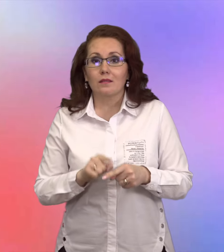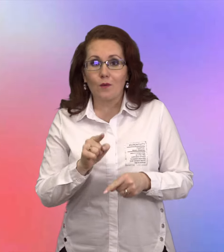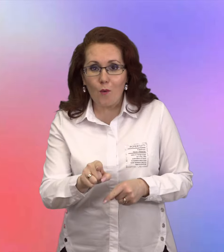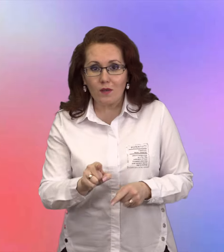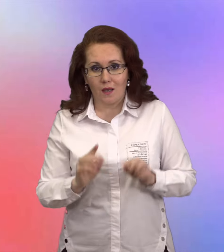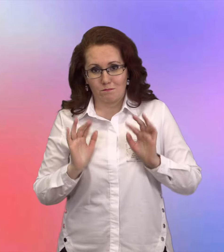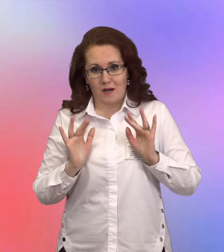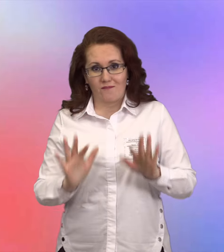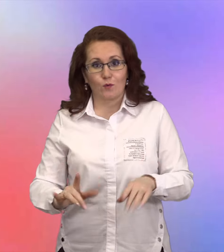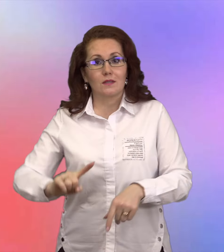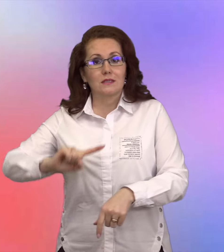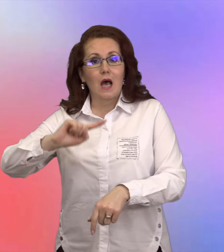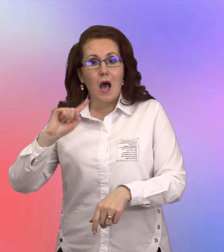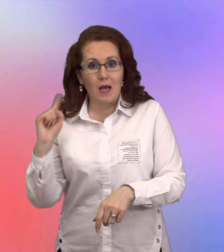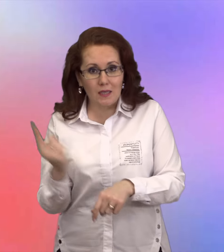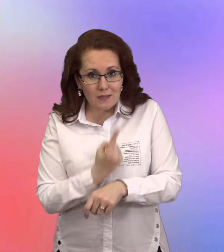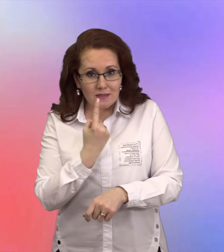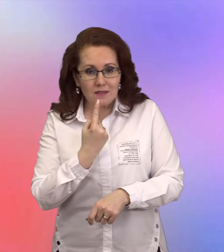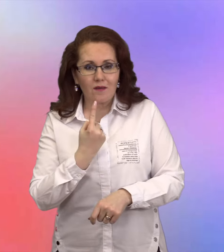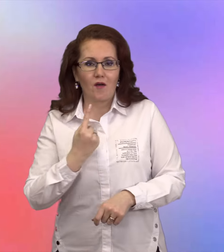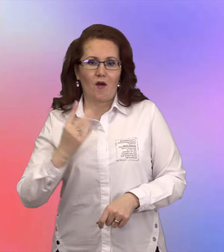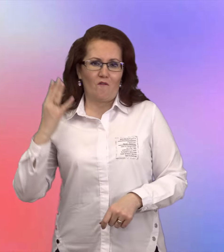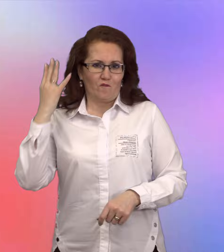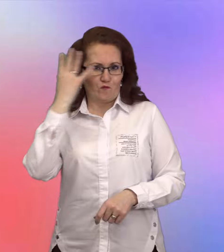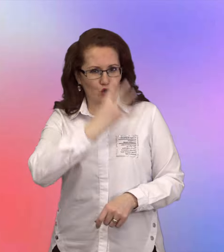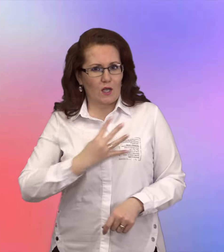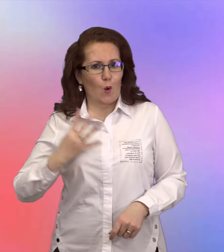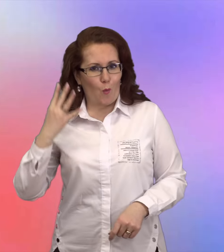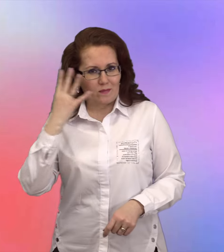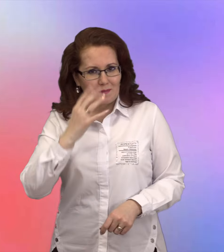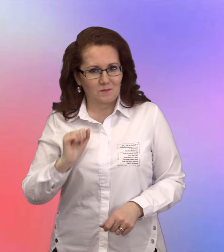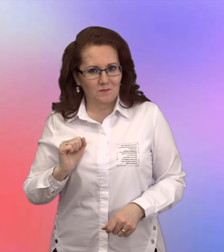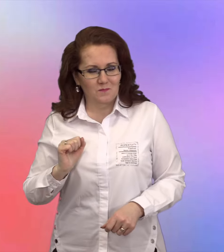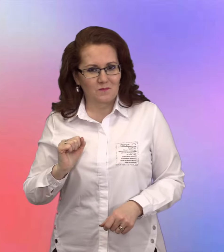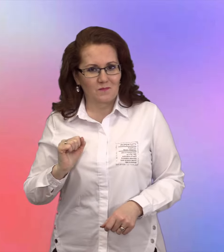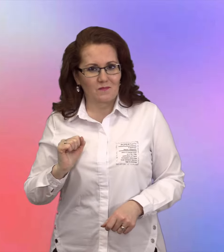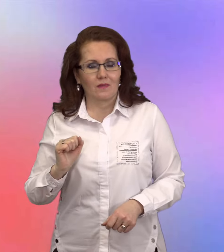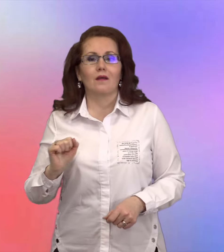которые проводятся 1 раз в 4 года!